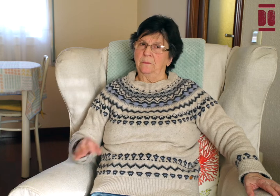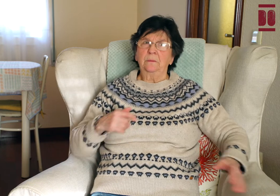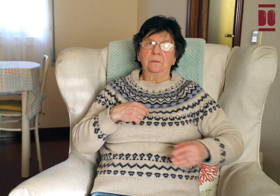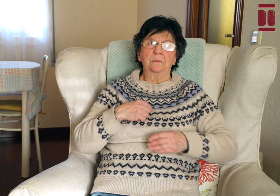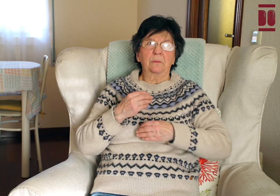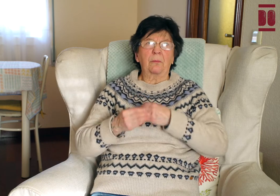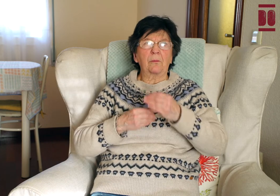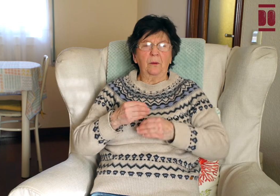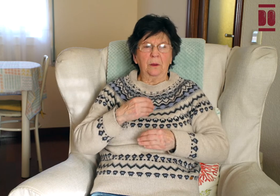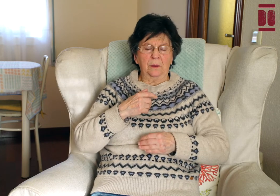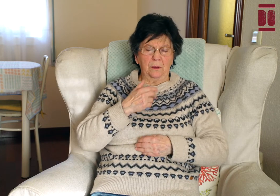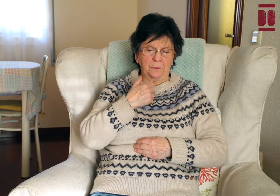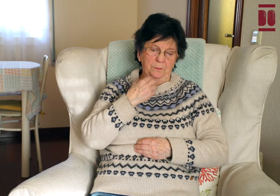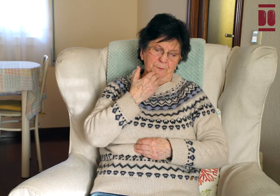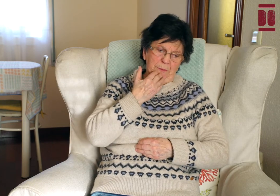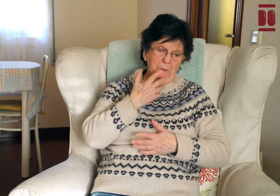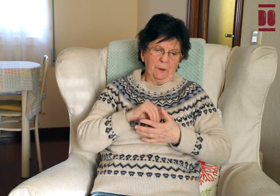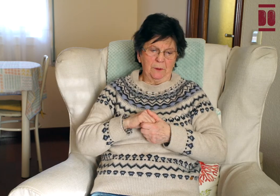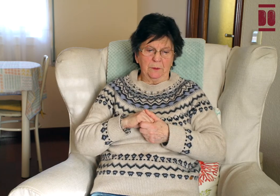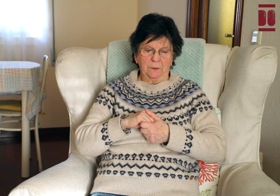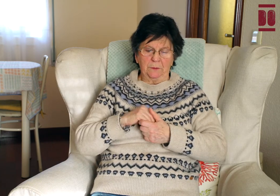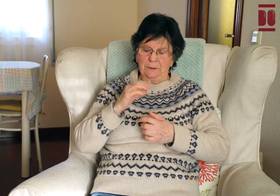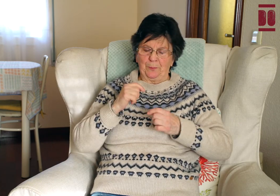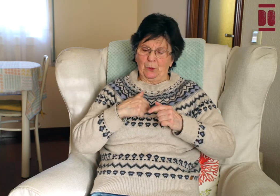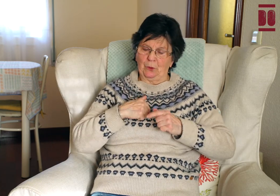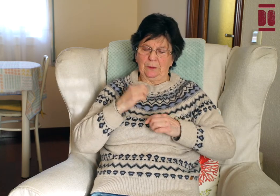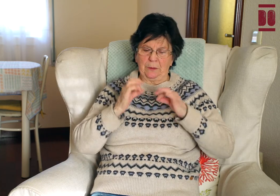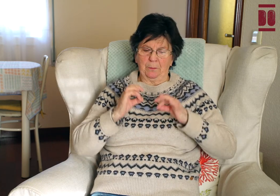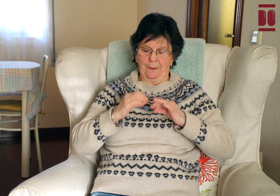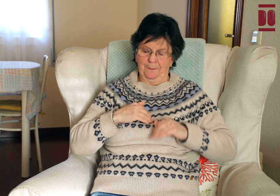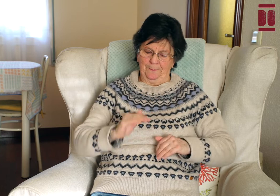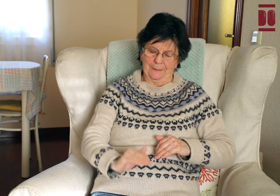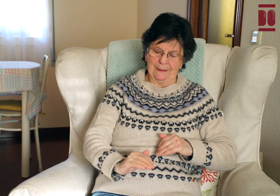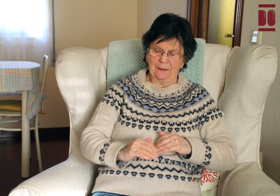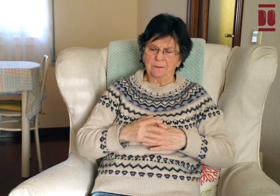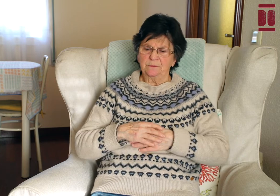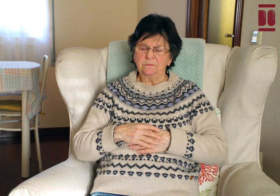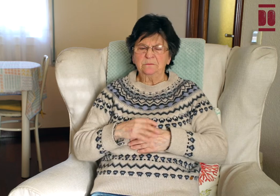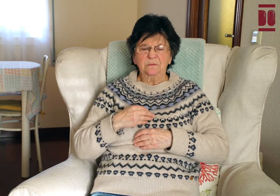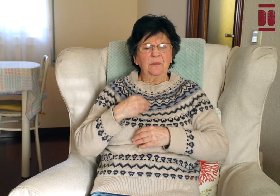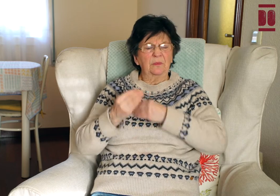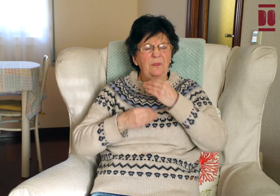A ver, por ejemplo, cuando era pequeña siempre me preguntaba por lo que iba a hacer